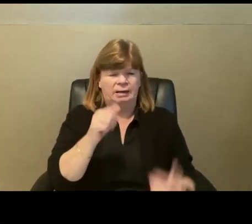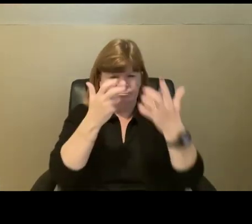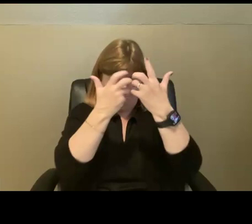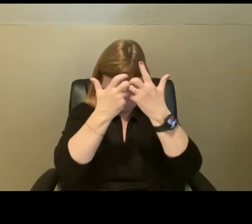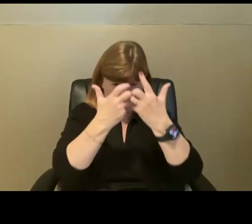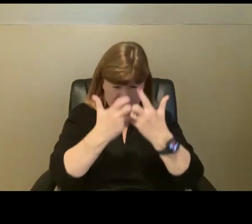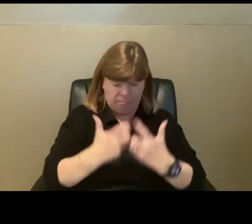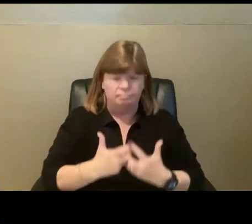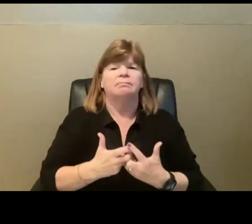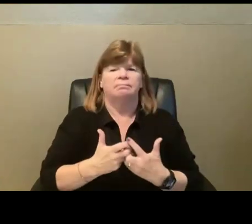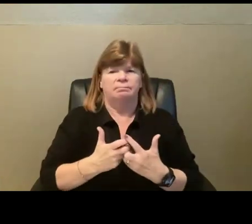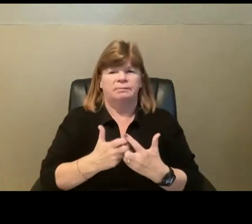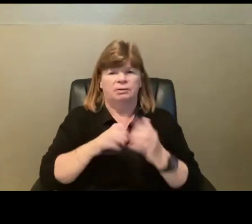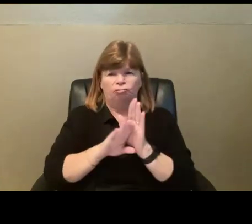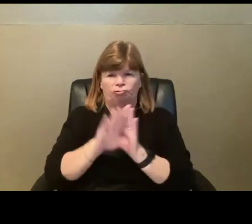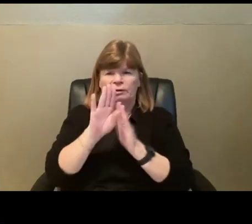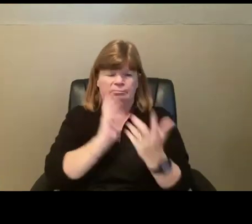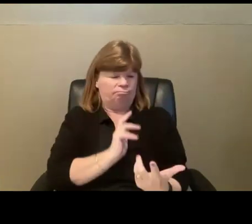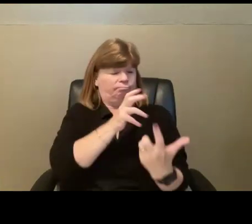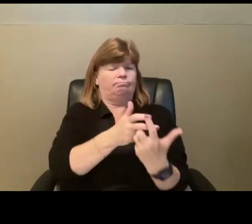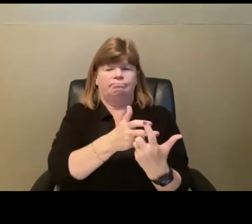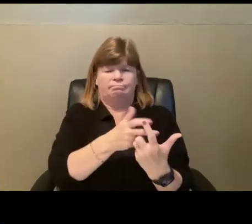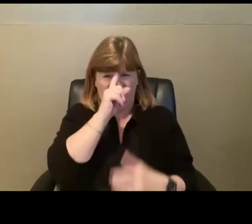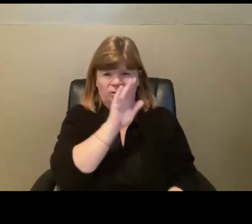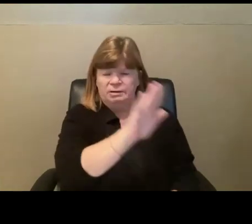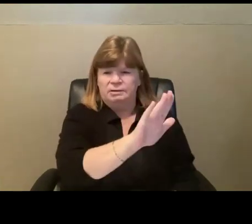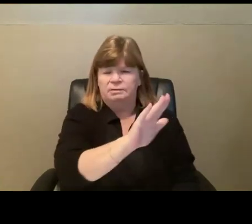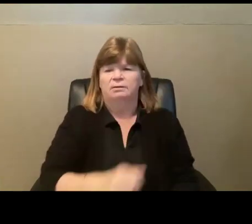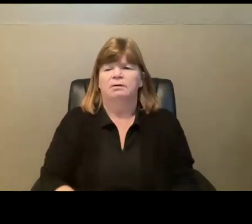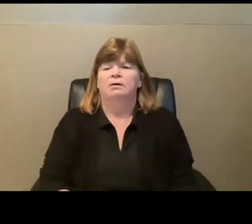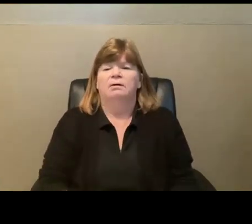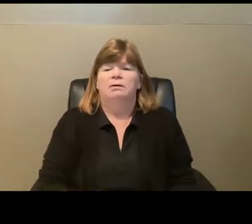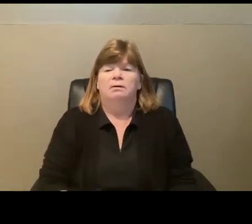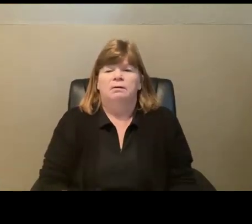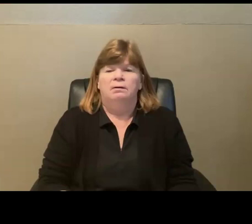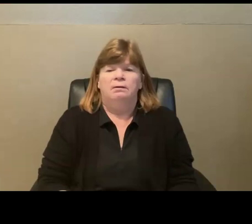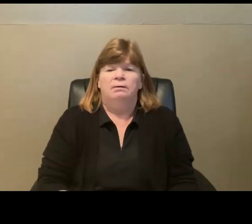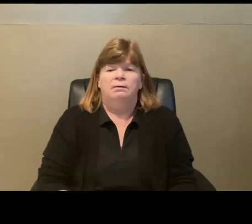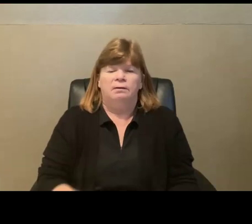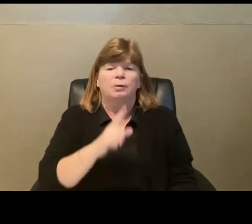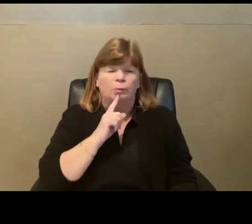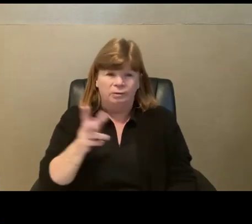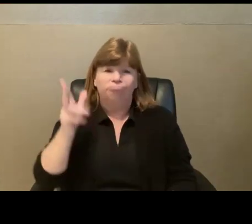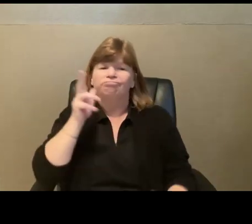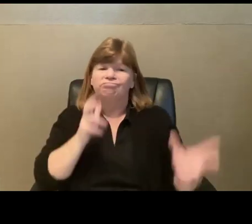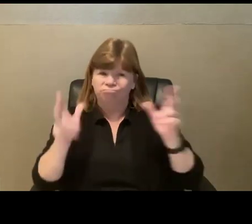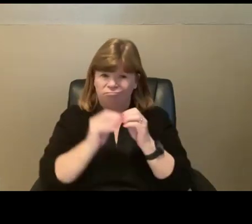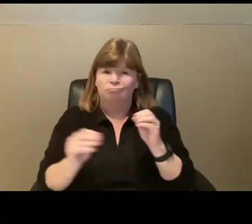y creando este antiviral para lo que tenía este niño. Vamos a escuchar más sobre eso a medida que avance.